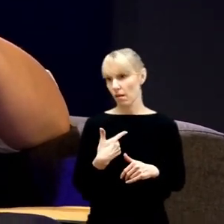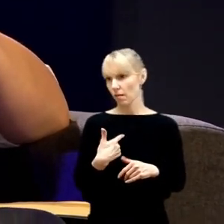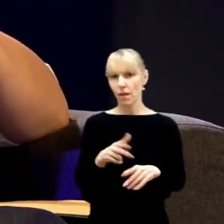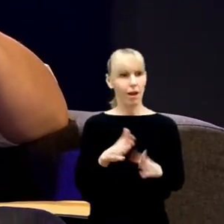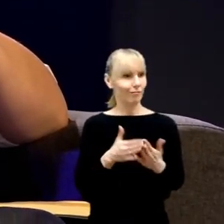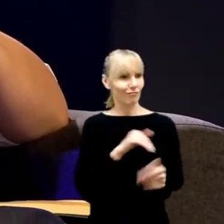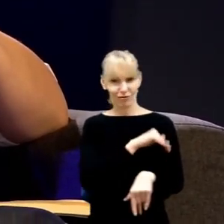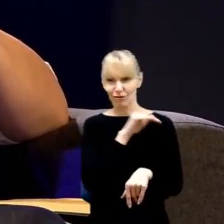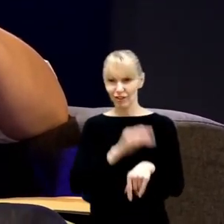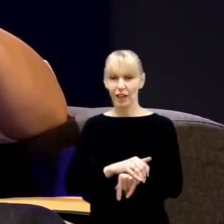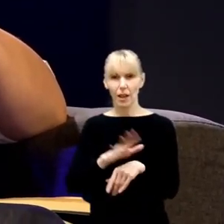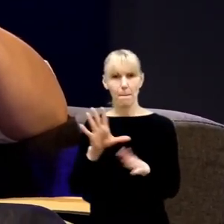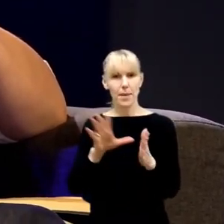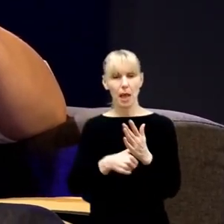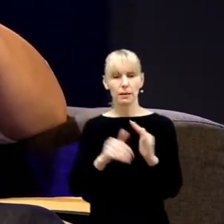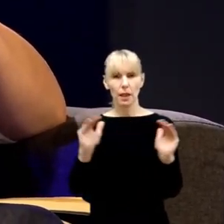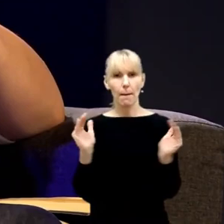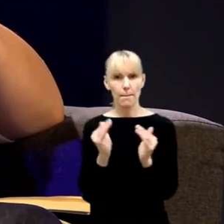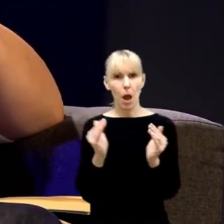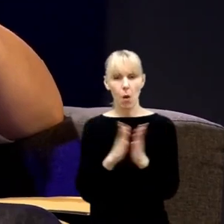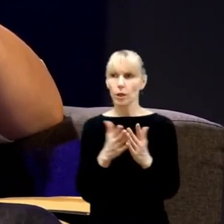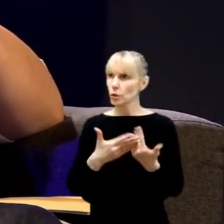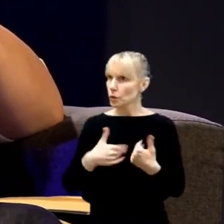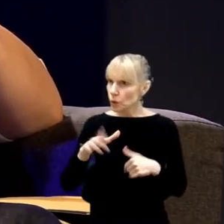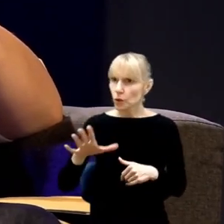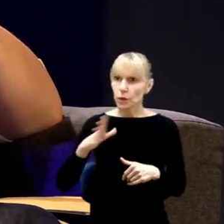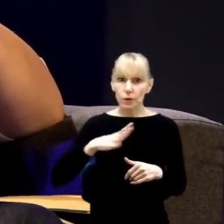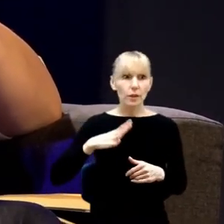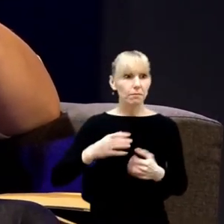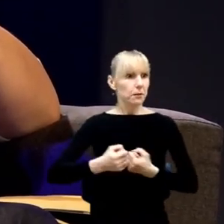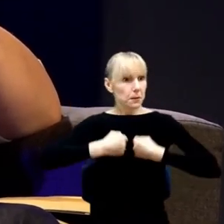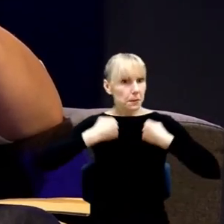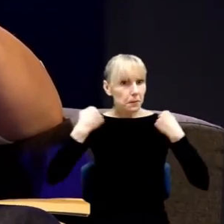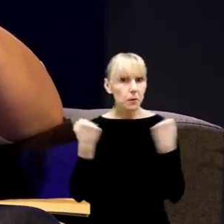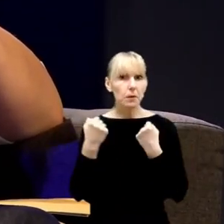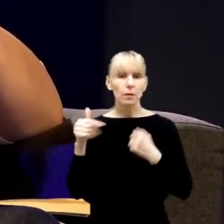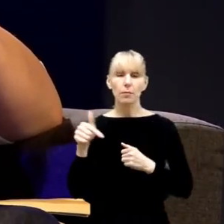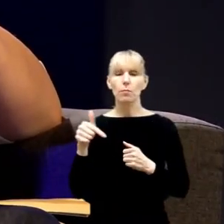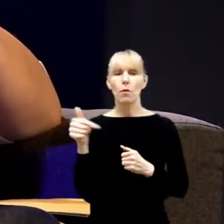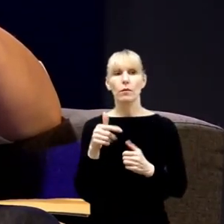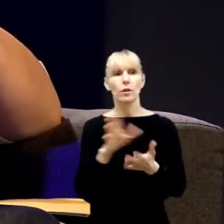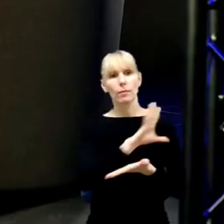i wielkie możliwości i powinny właśnie być wzorem do naśladowania.